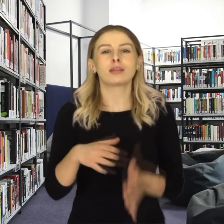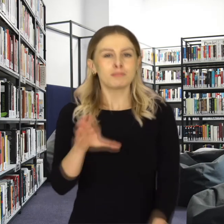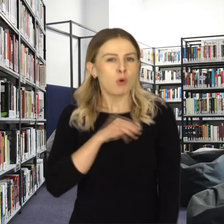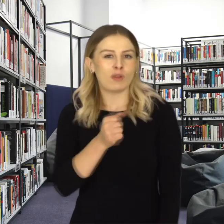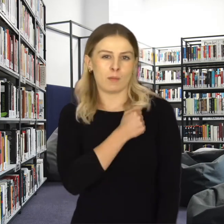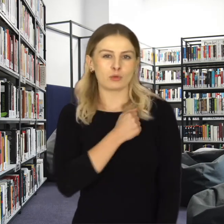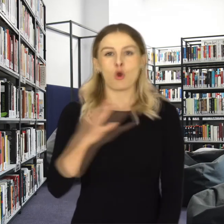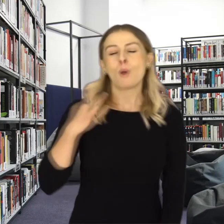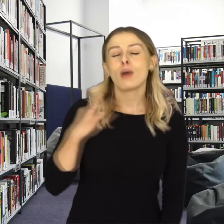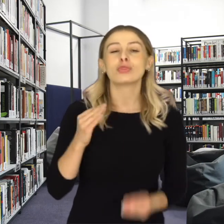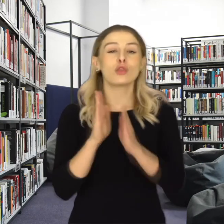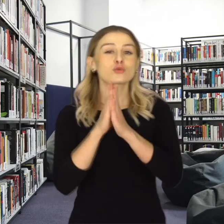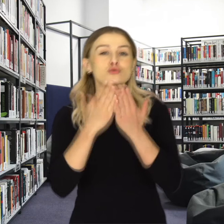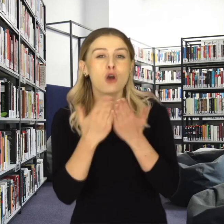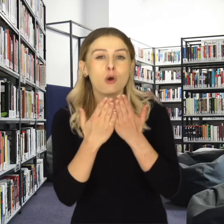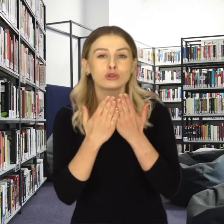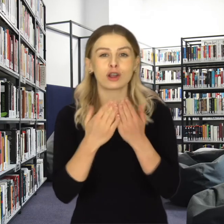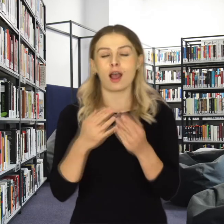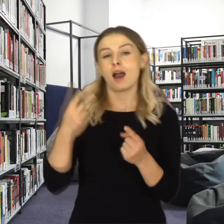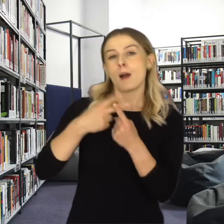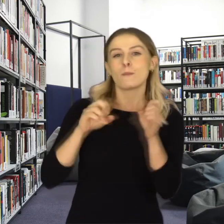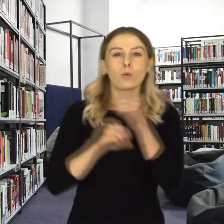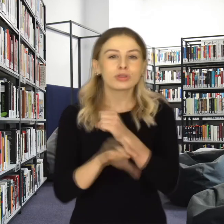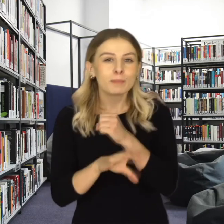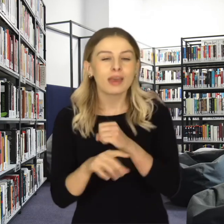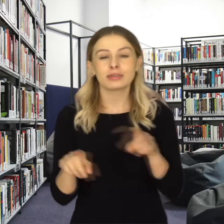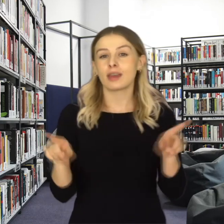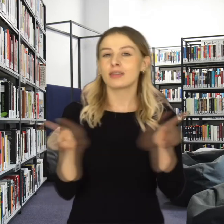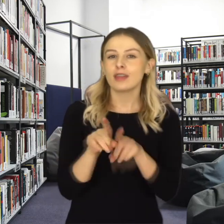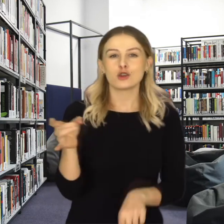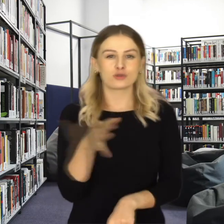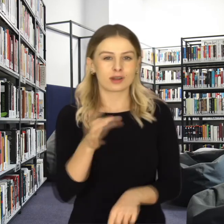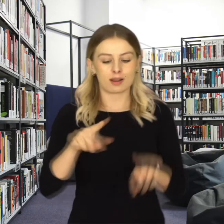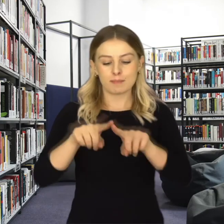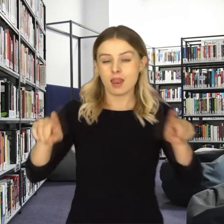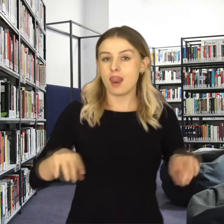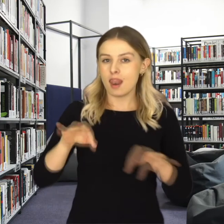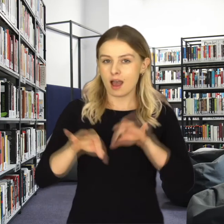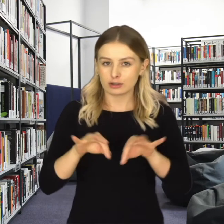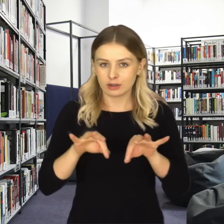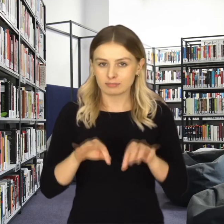miała możliwość wypożyczenia dowolnej książki, multimediów, gry planszowej.